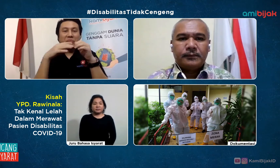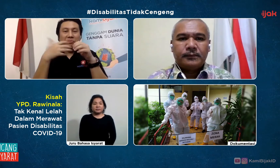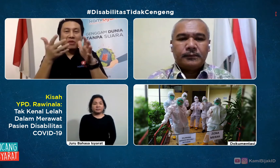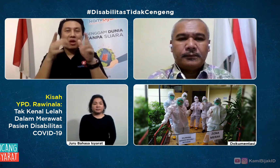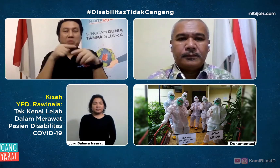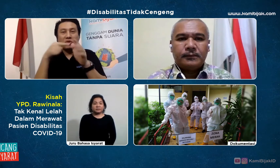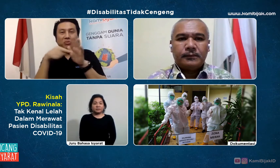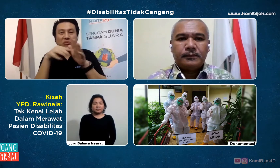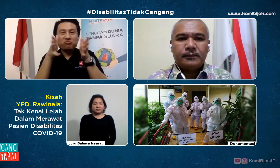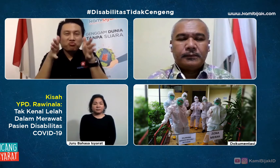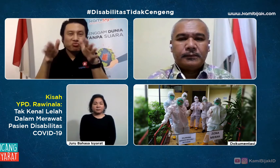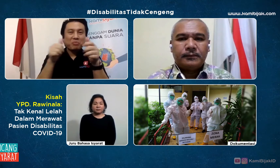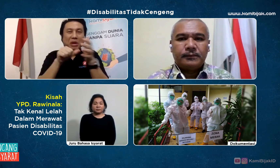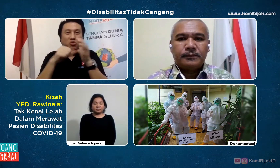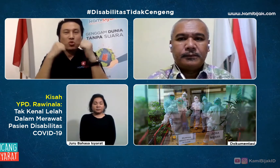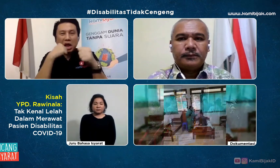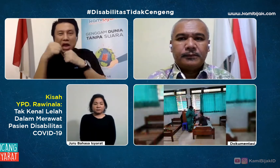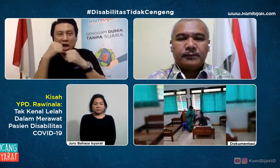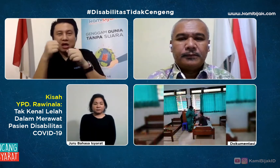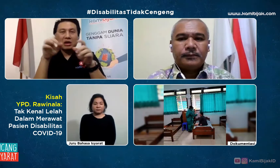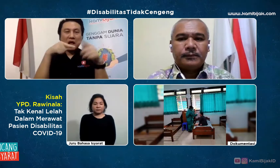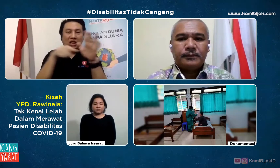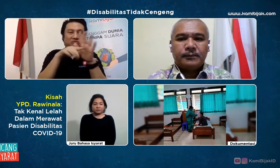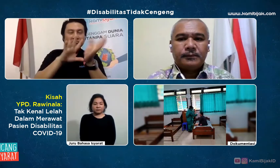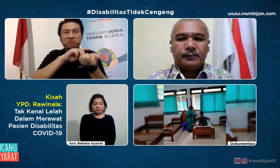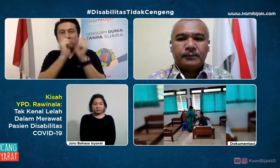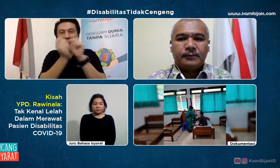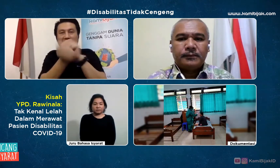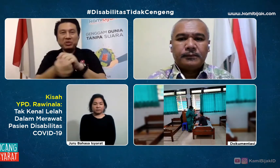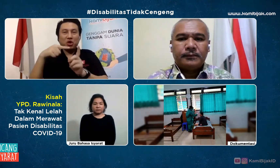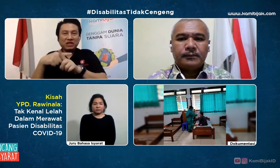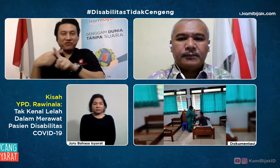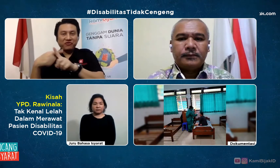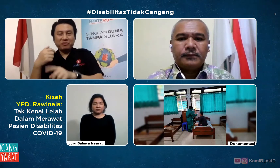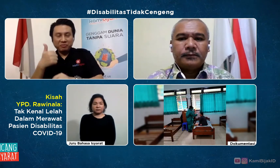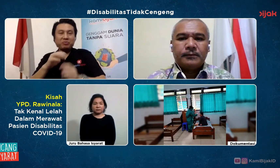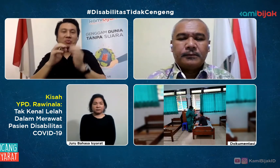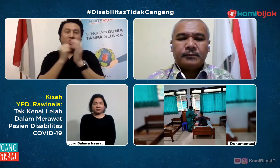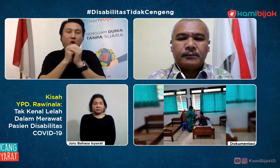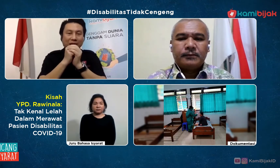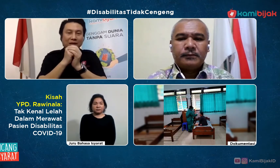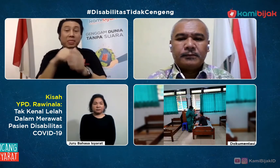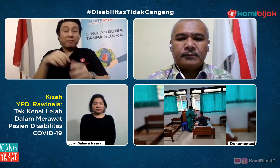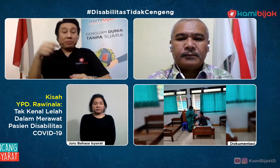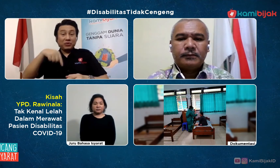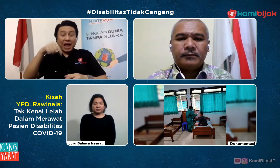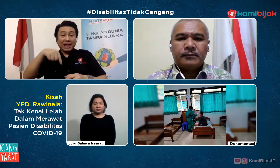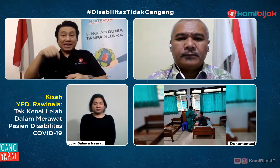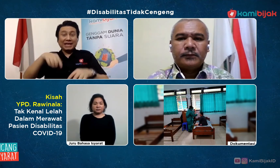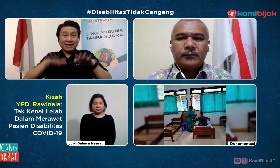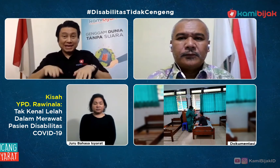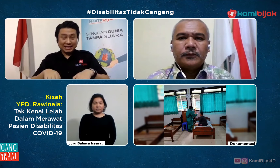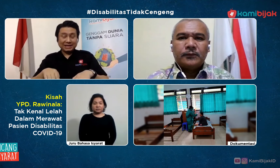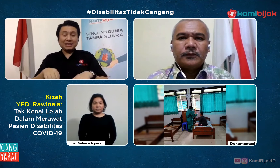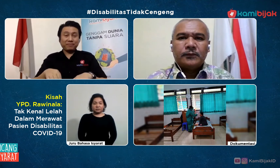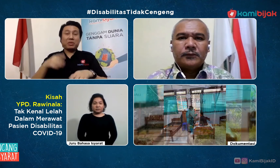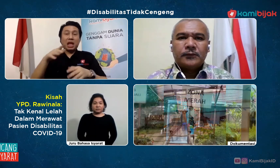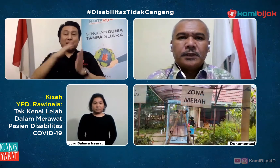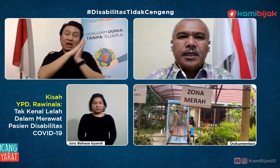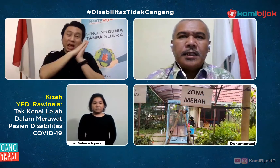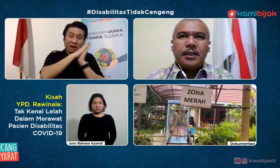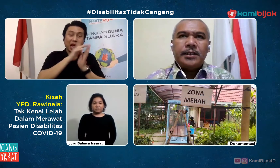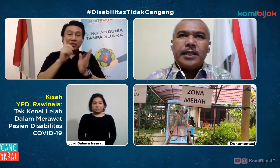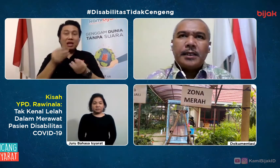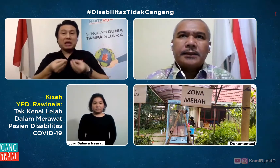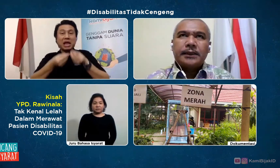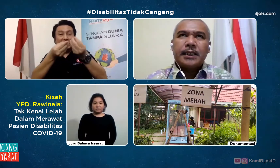Memang harus semangat terus agar bisa merubah pandangan negatif itu ya